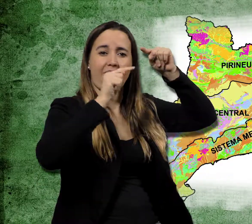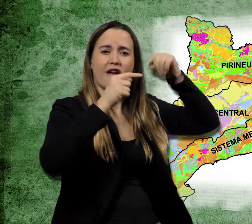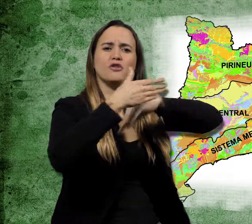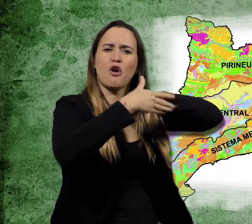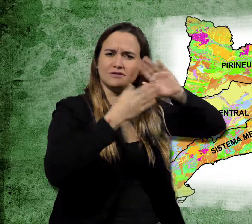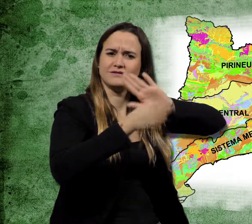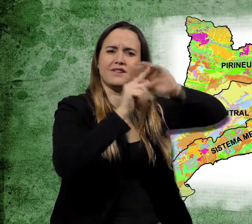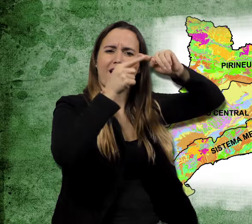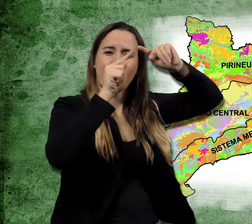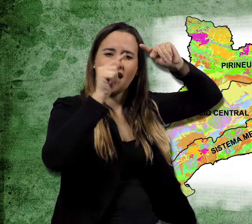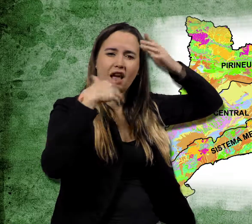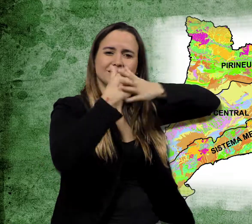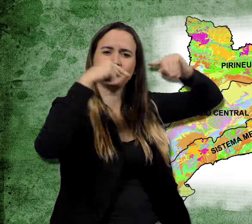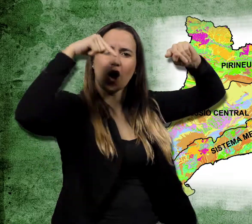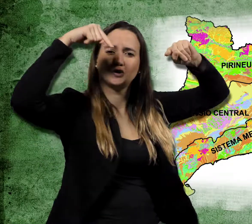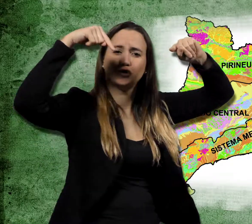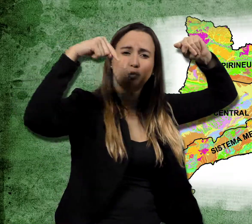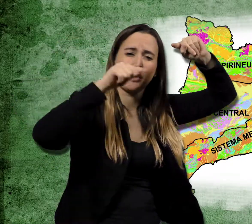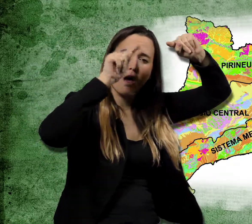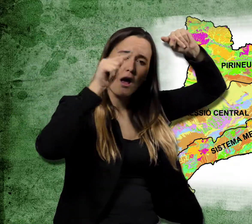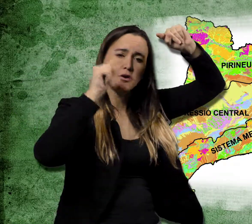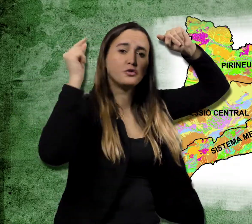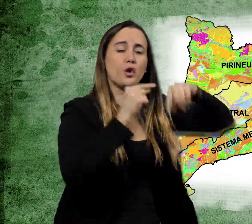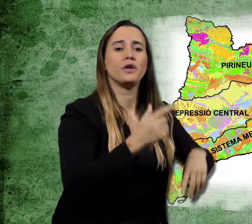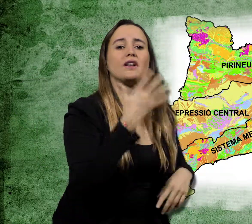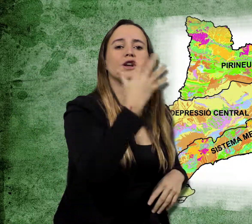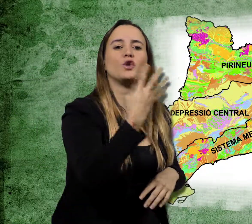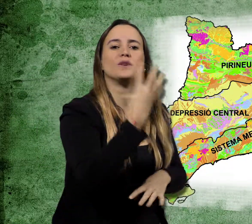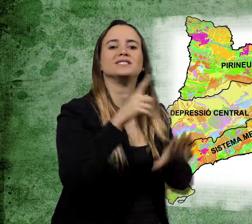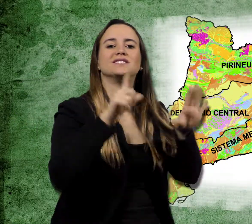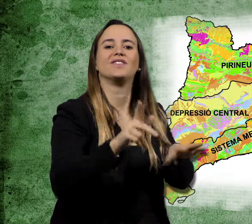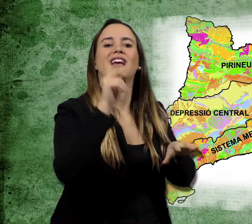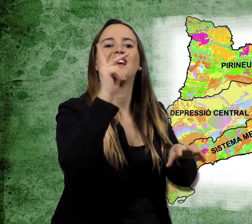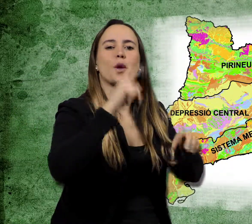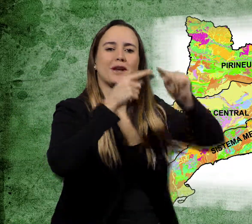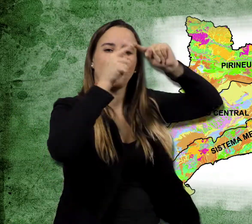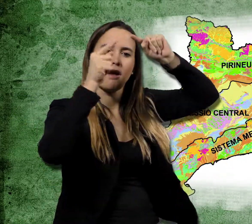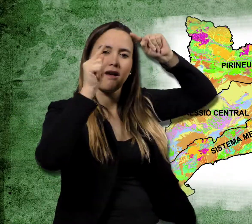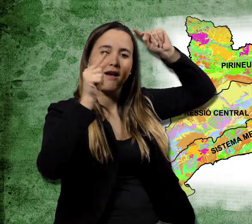La costa continua cap al sud fins a completar 547 quilòmetres de longitud.